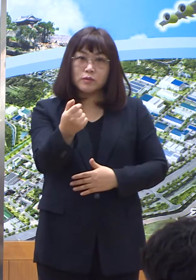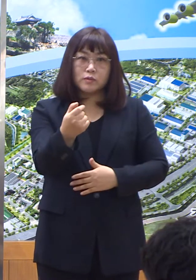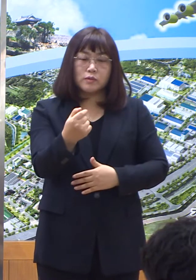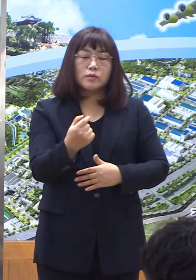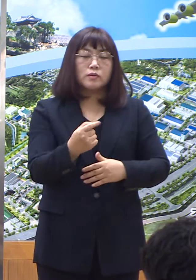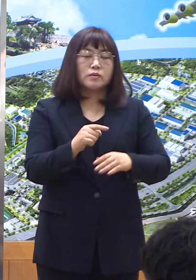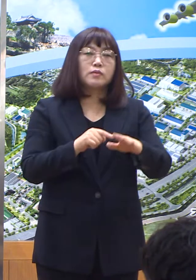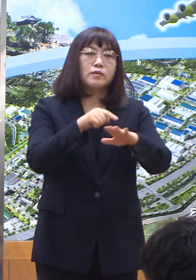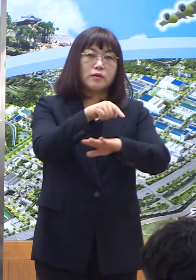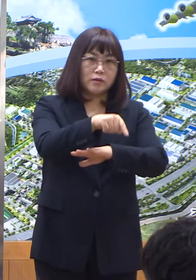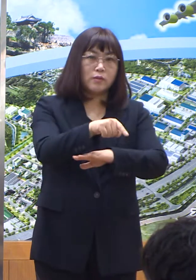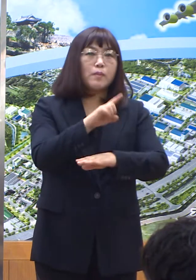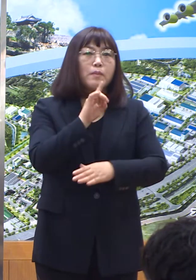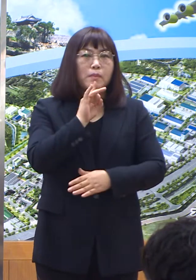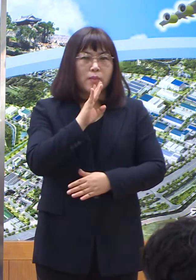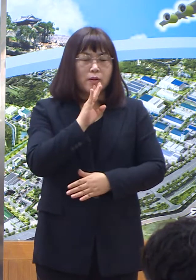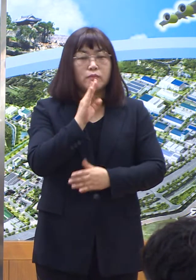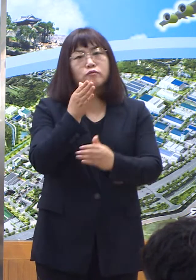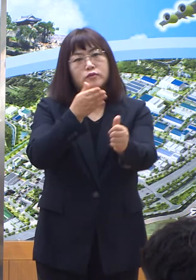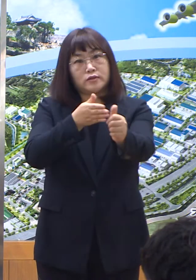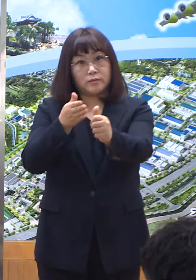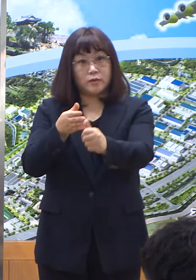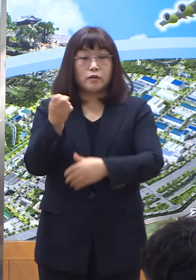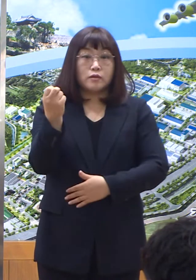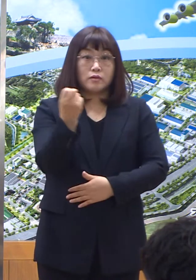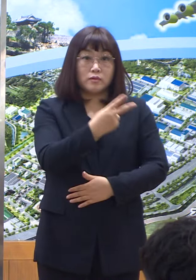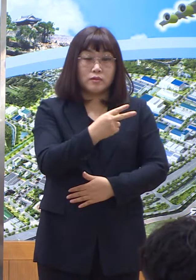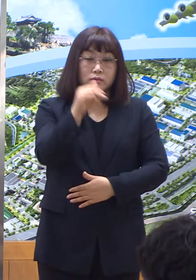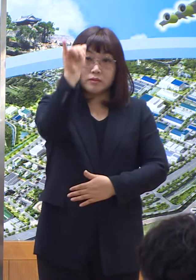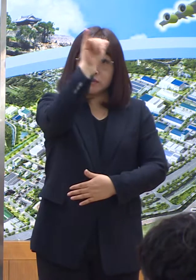바랍니다. 또한 현재 전국적으로